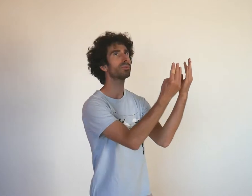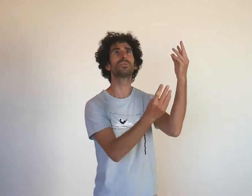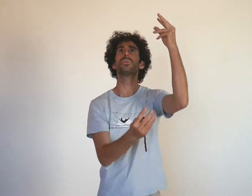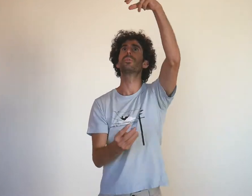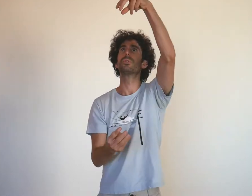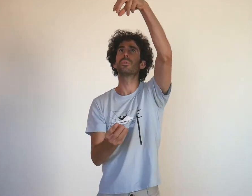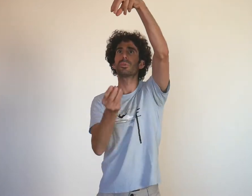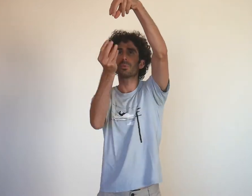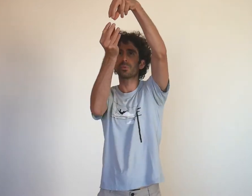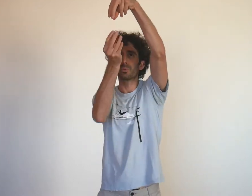et au plafond est suspendu